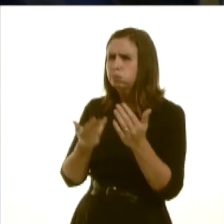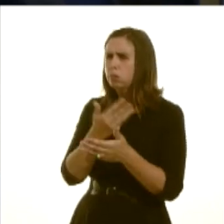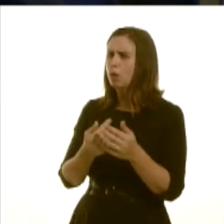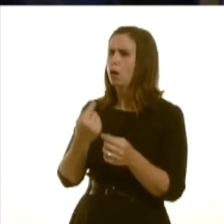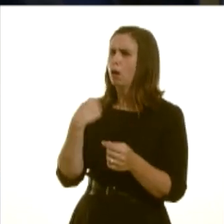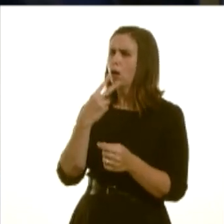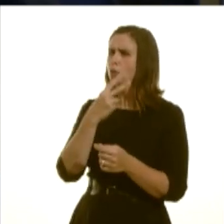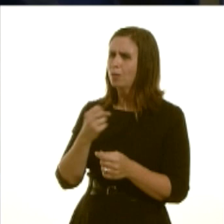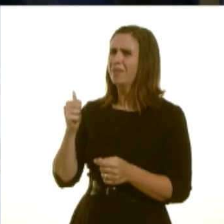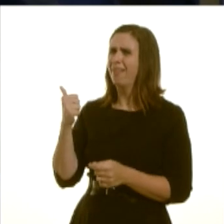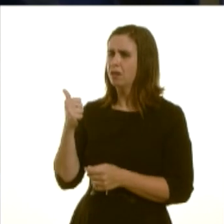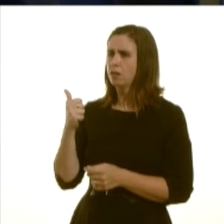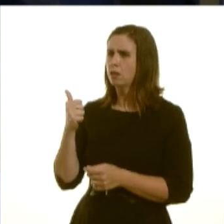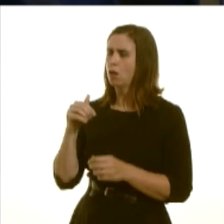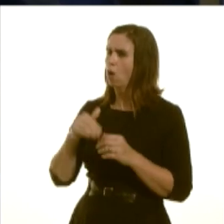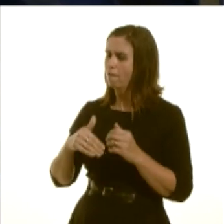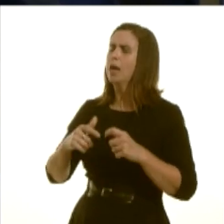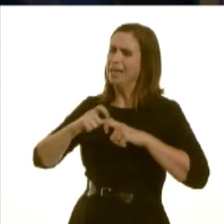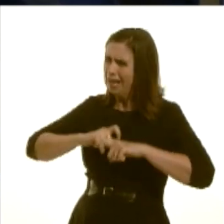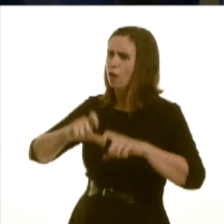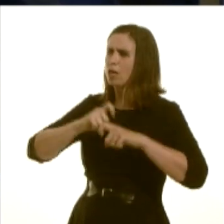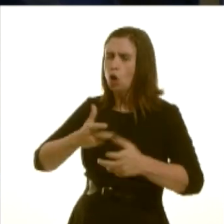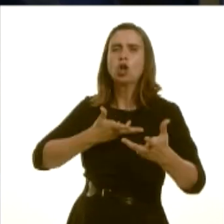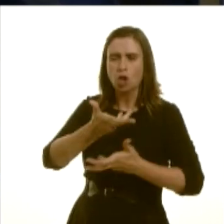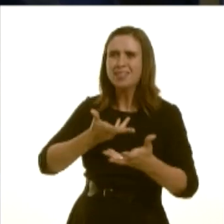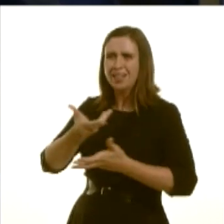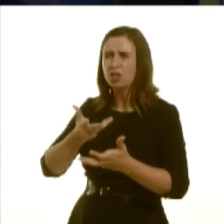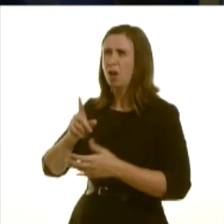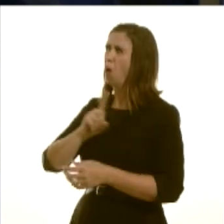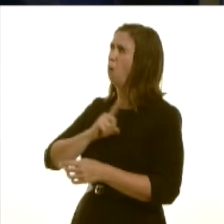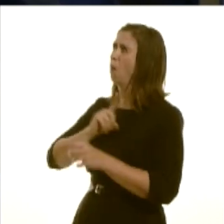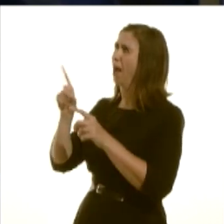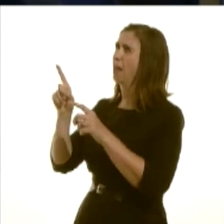o feddwl bod awdurdodau lleol fel Abertawe am werthu caeau chwarae yn ein hardal ni?